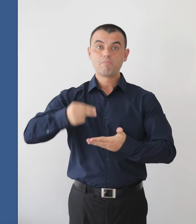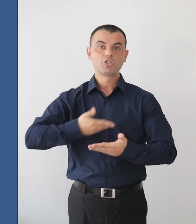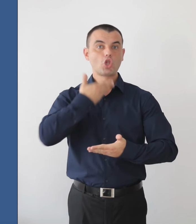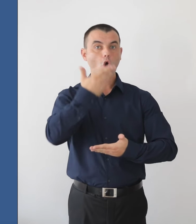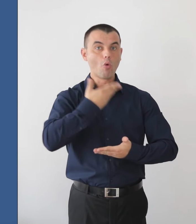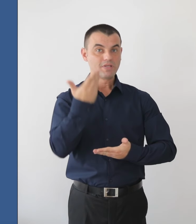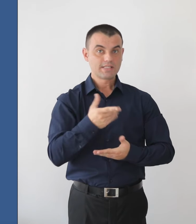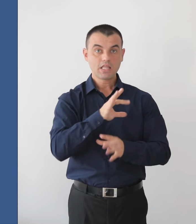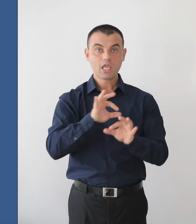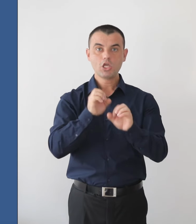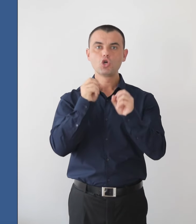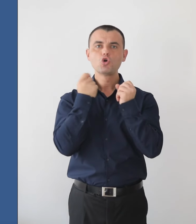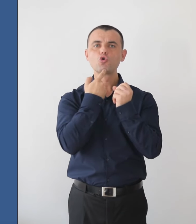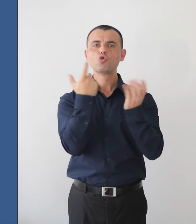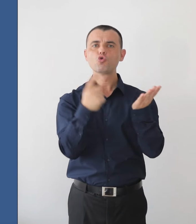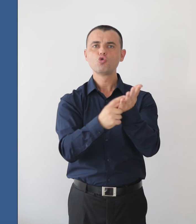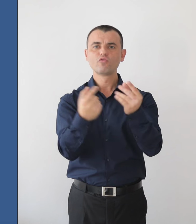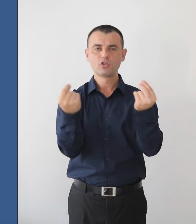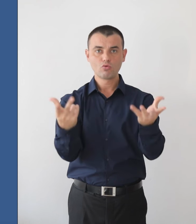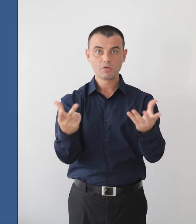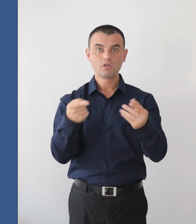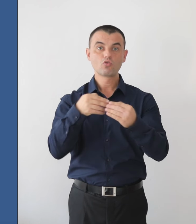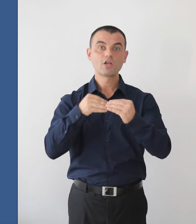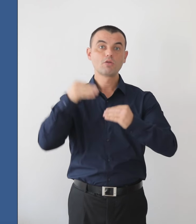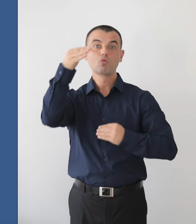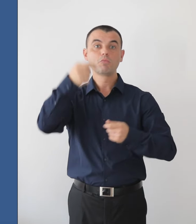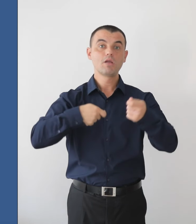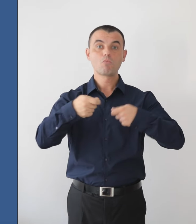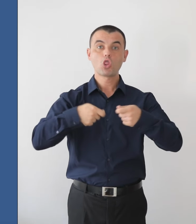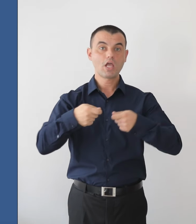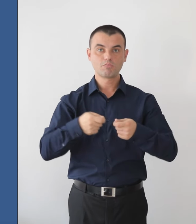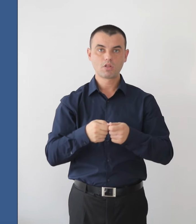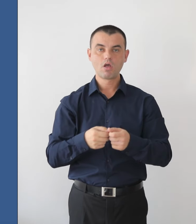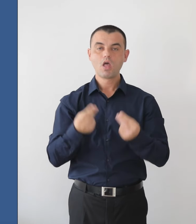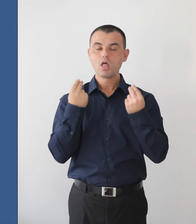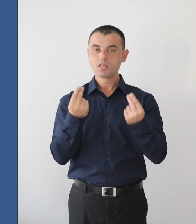Правилното въвеждането на описание и ключови думи за всяка снимка може да подобри продажбите.